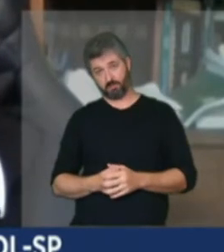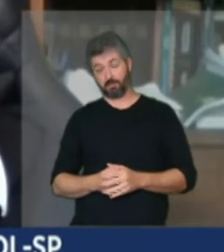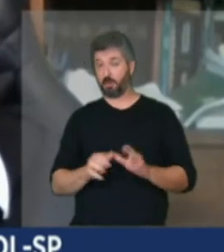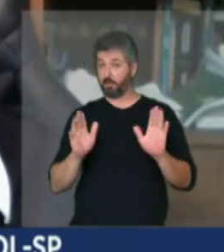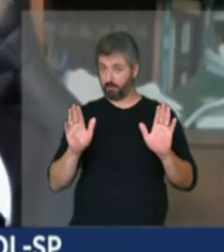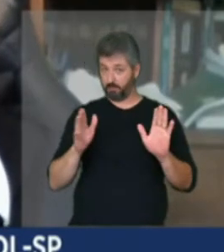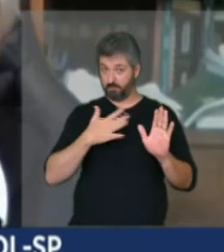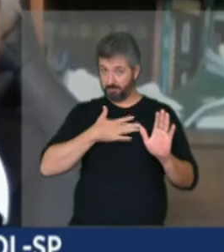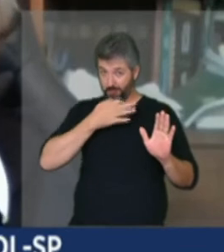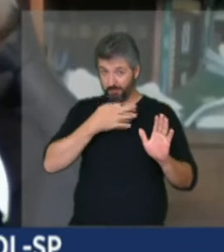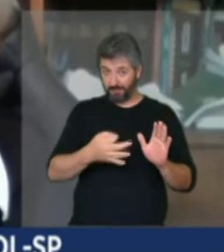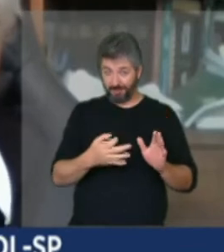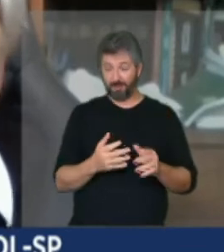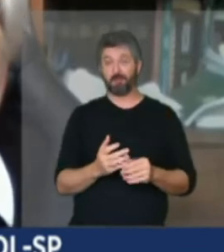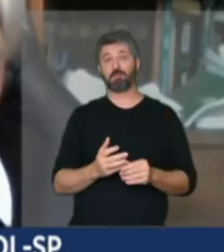NÃO TEM AUTORIDADE PARA DIZER QUE NÃO VAI TER ELEIÇÕES EM